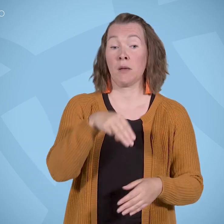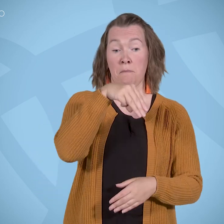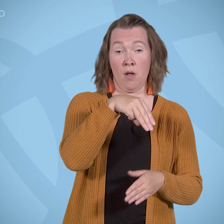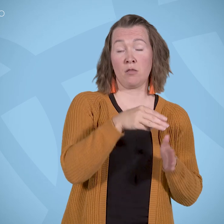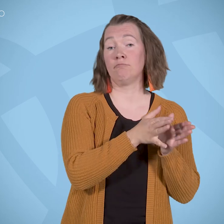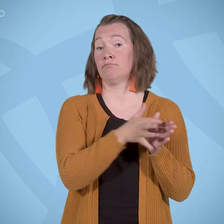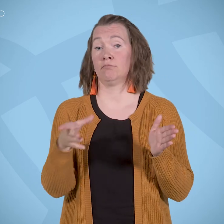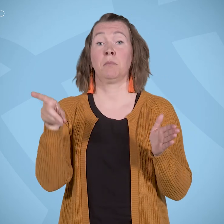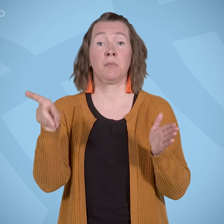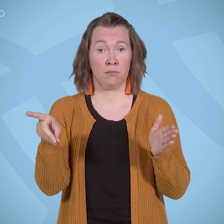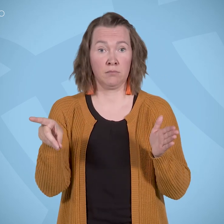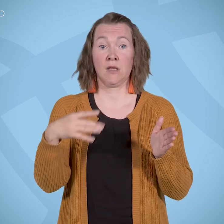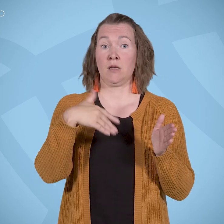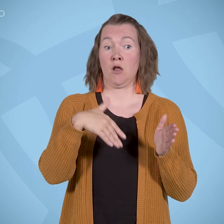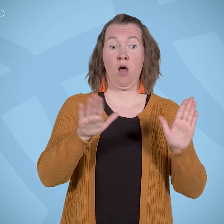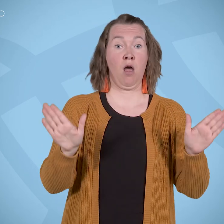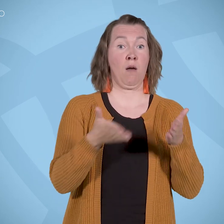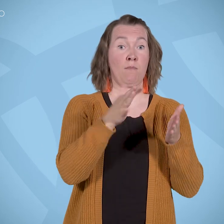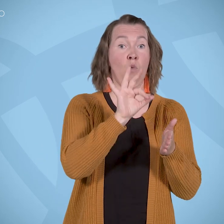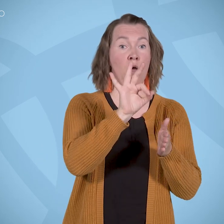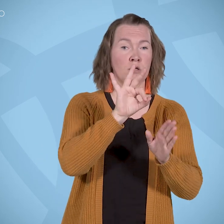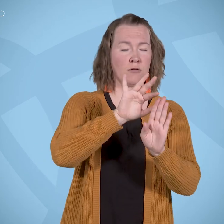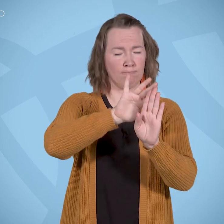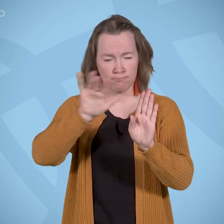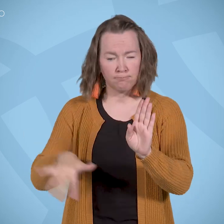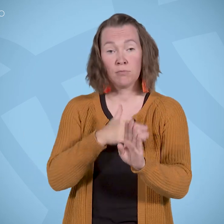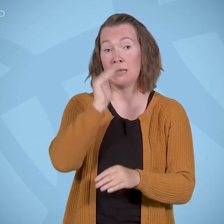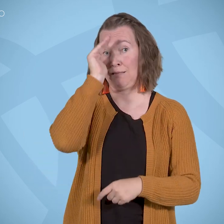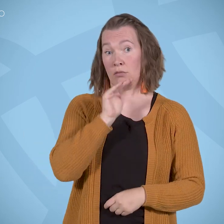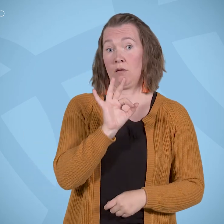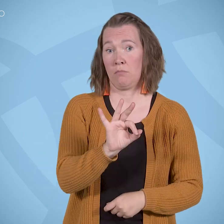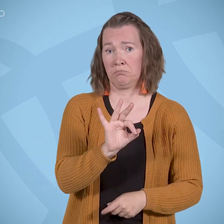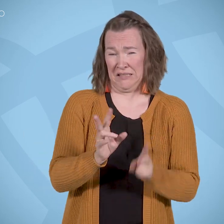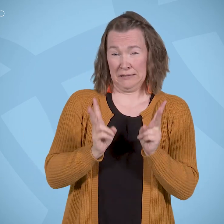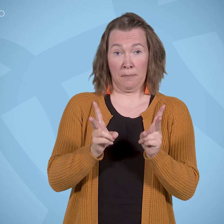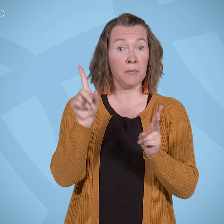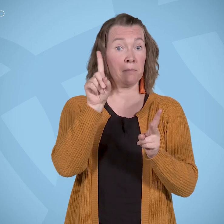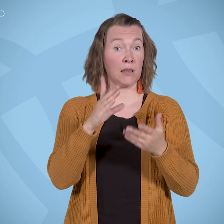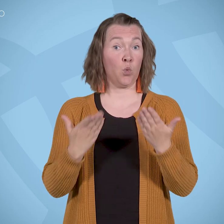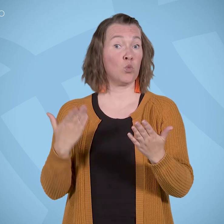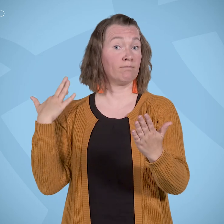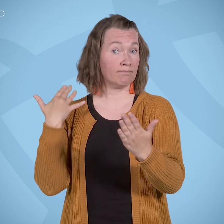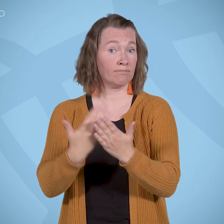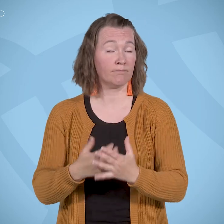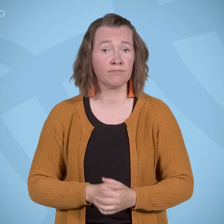ma-pe klo 08-20, kuten tälläkin hetkellä.